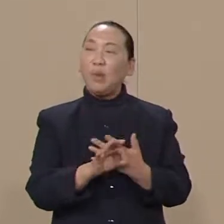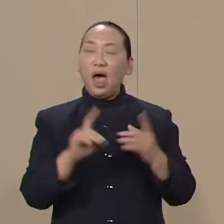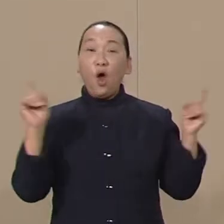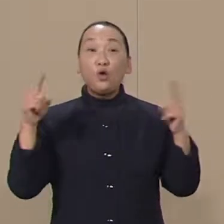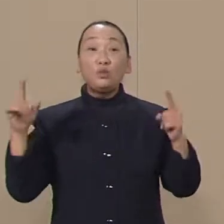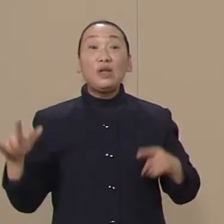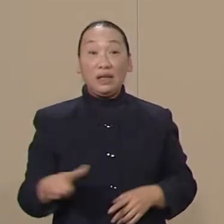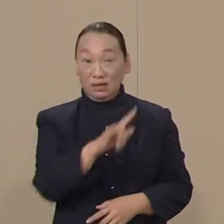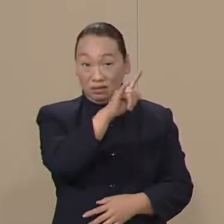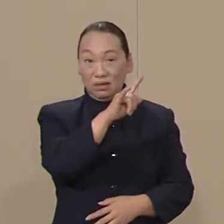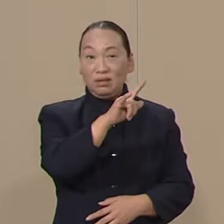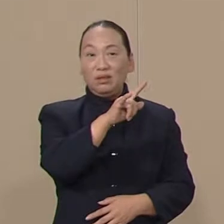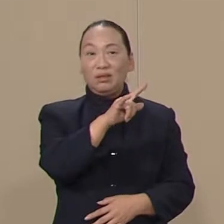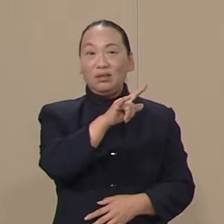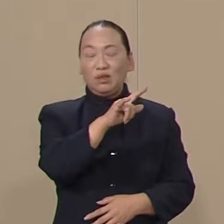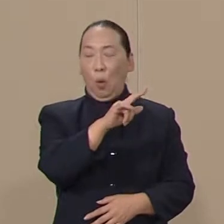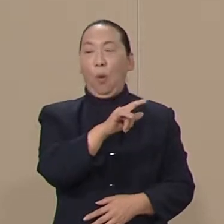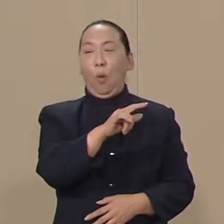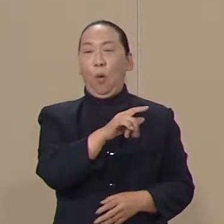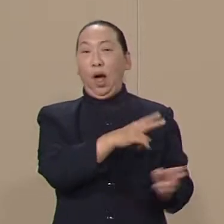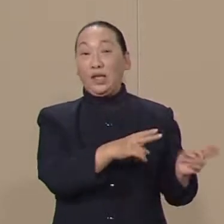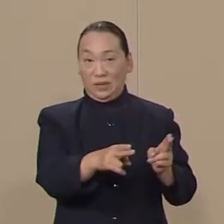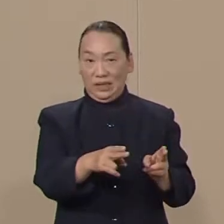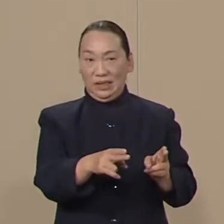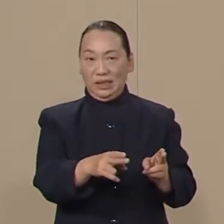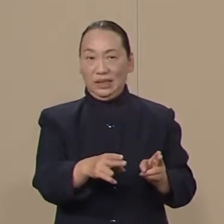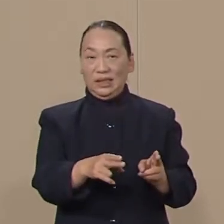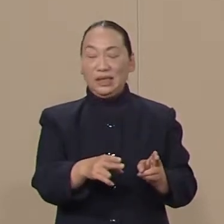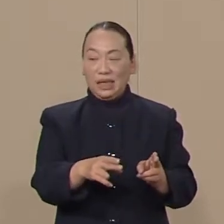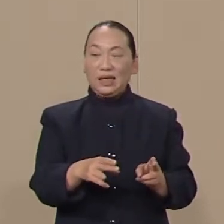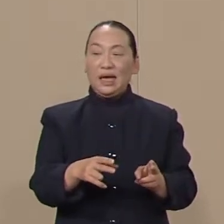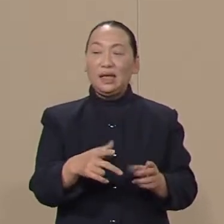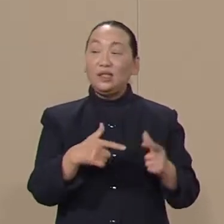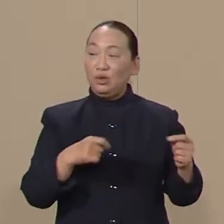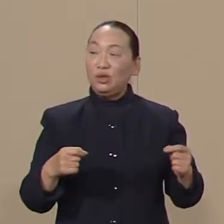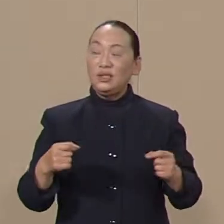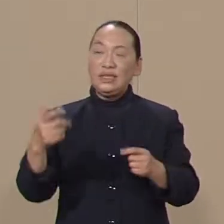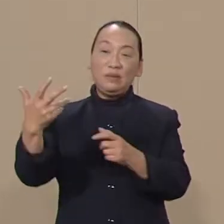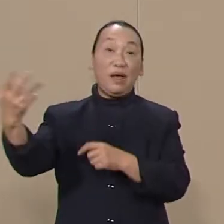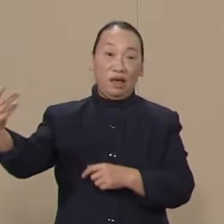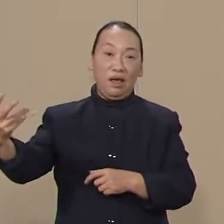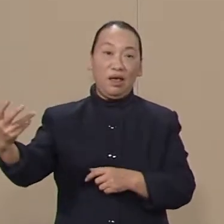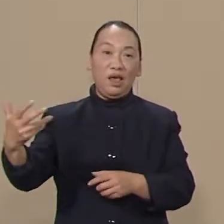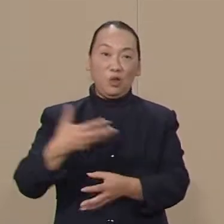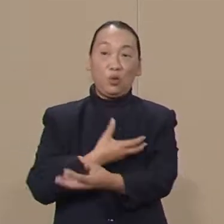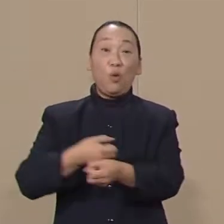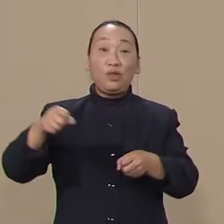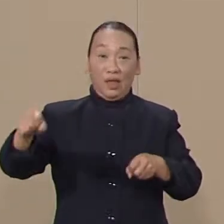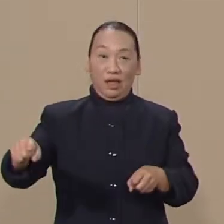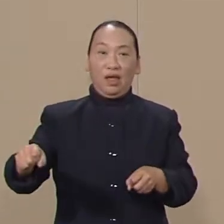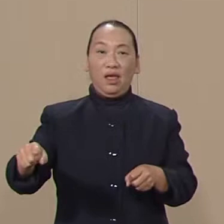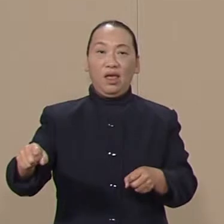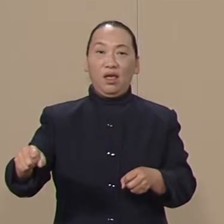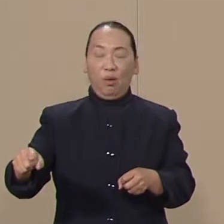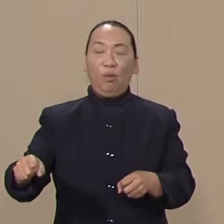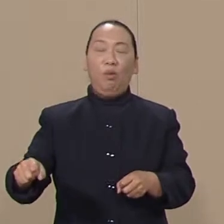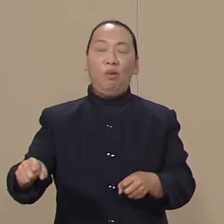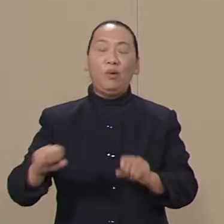それから日米地位協定の 改定を持ちかけるなど これにオスプレイ反対 日米地位協定を変えることなど